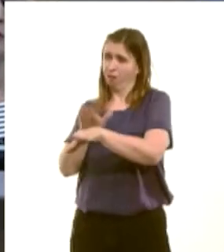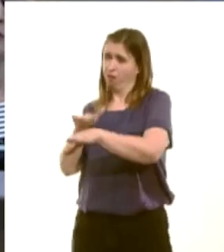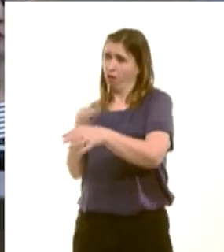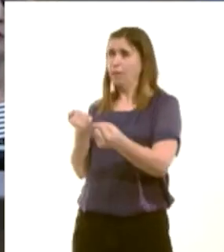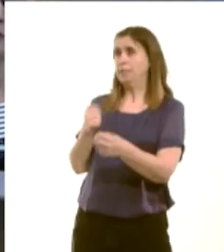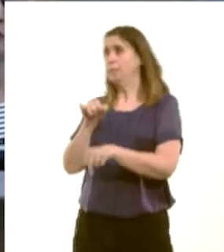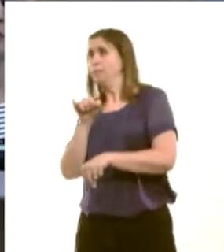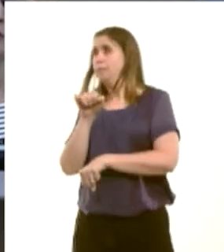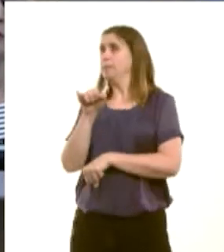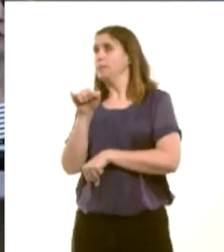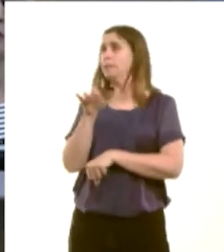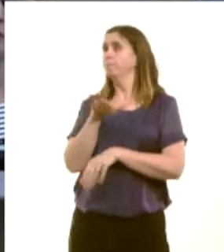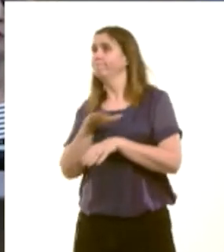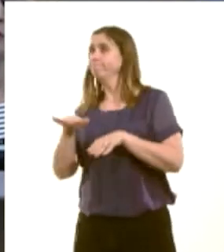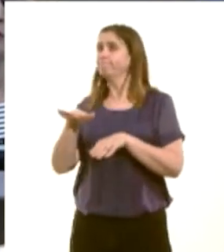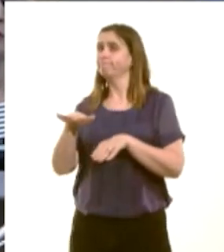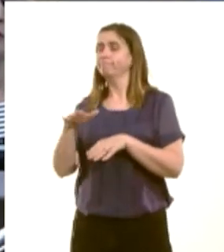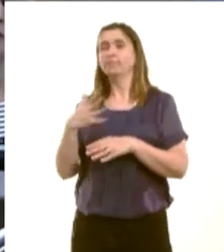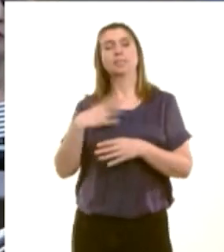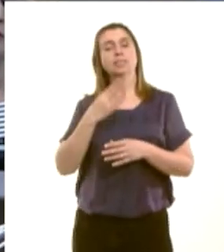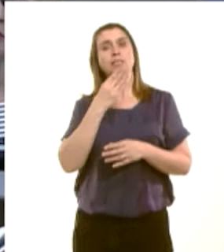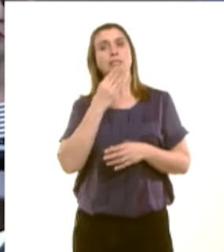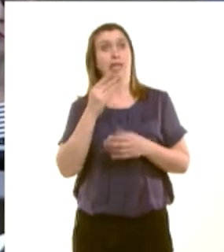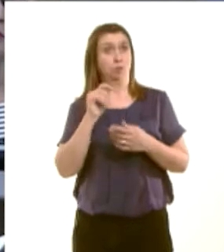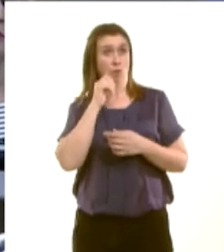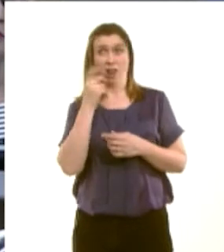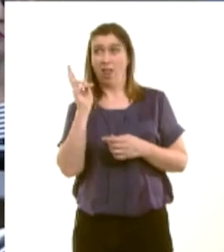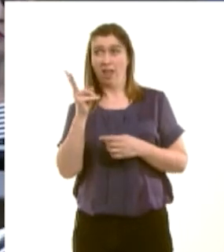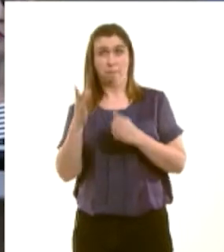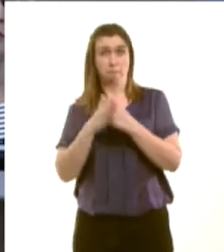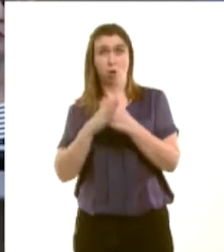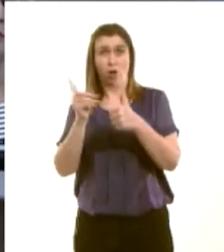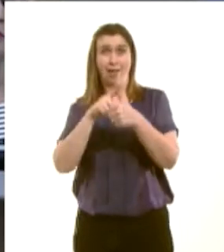a fyddaiín golygu, wrth gwrs, mwy o waith ar hyd yr A55 am y 12 mis nesaf. Tra mod iín